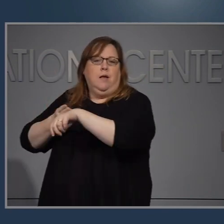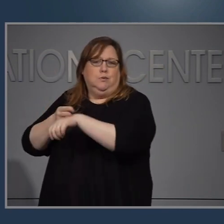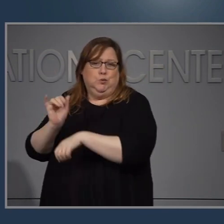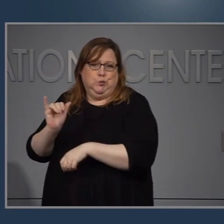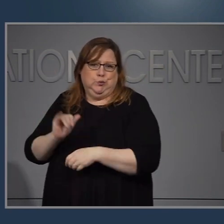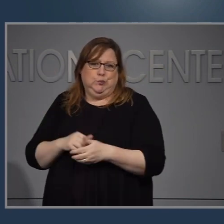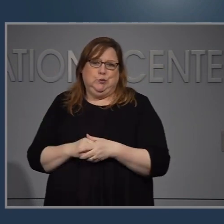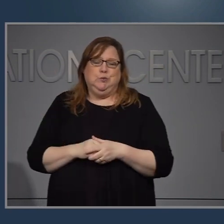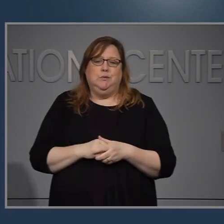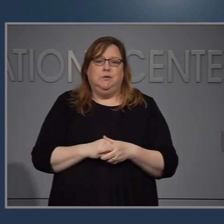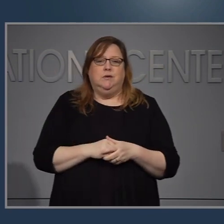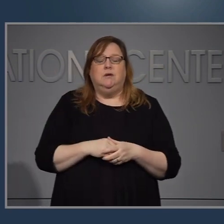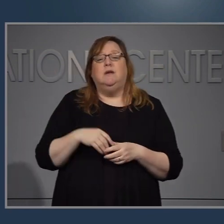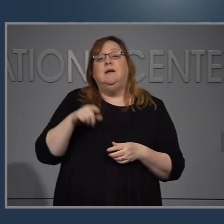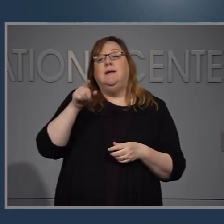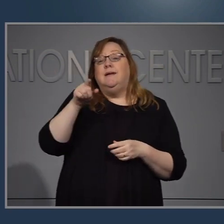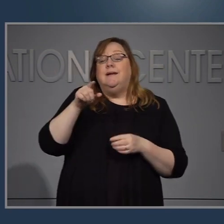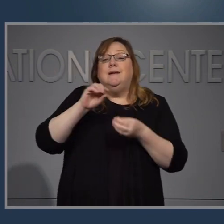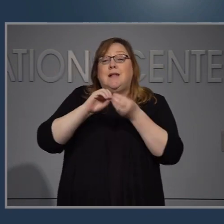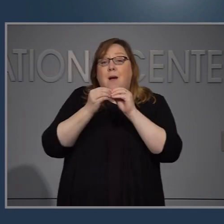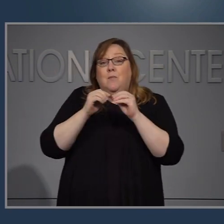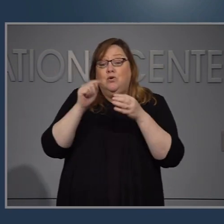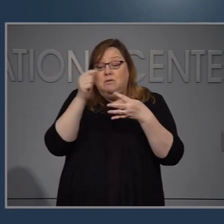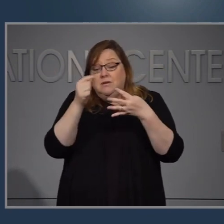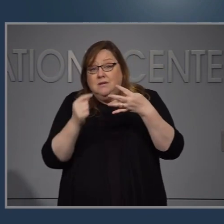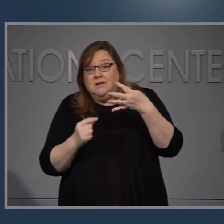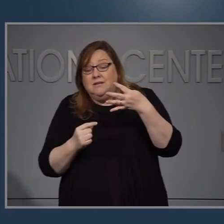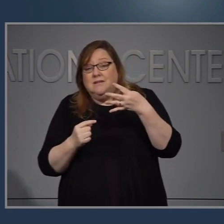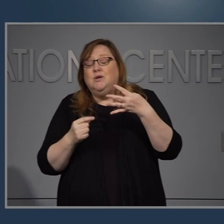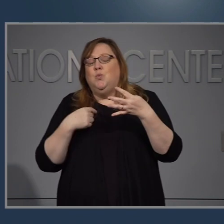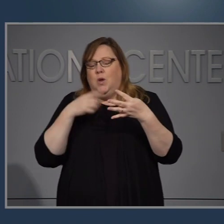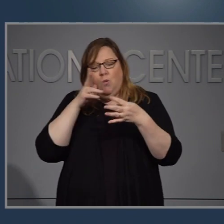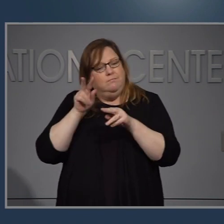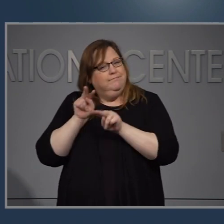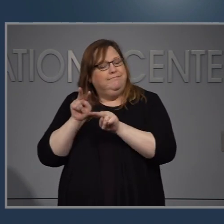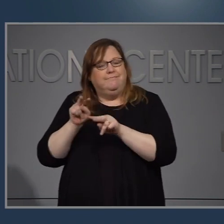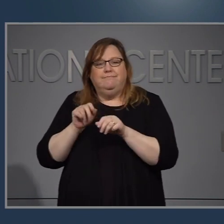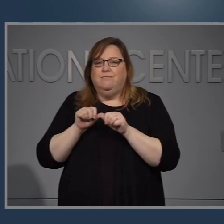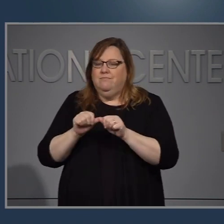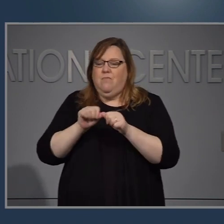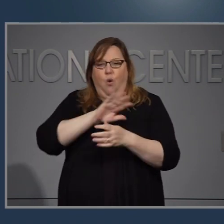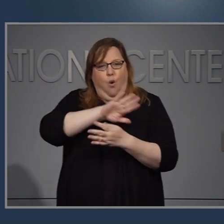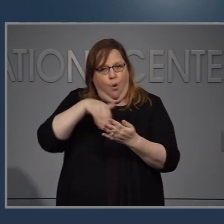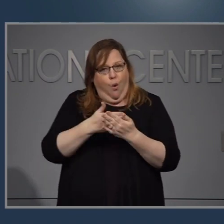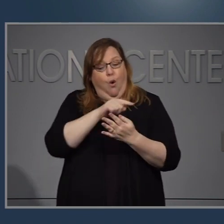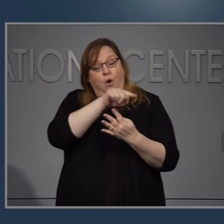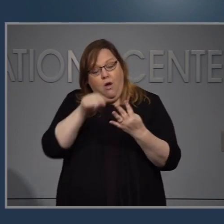Vamos a continuar observando y vigilando estos datos cuidadosamente, así que aquí